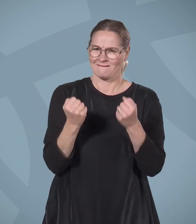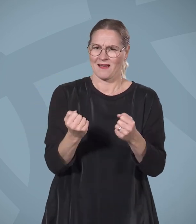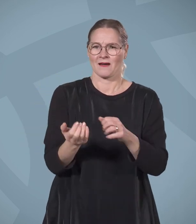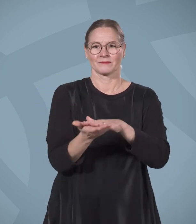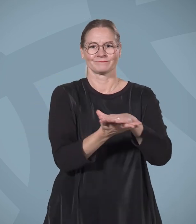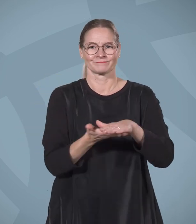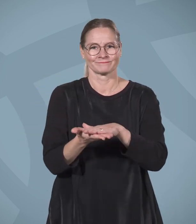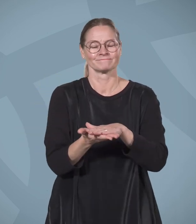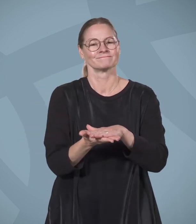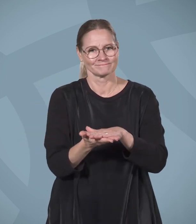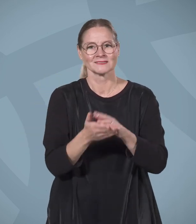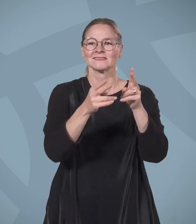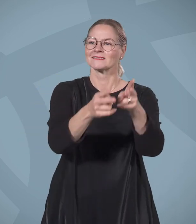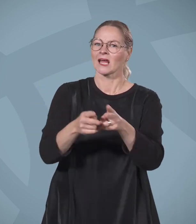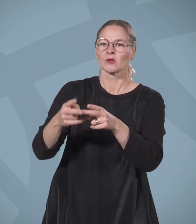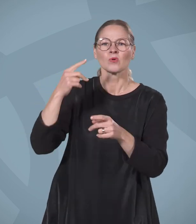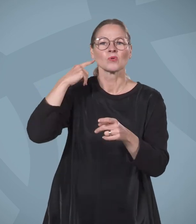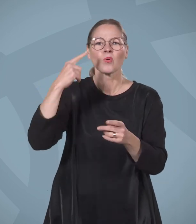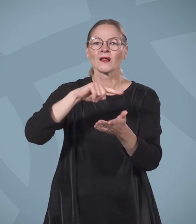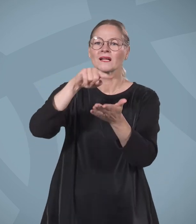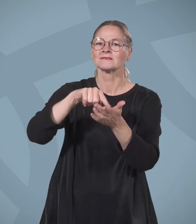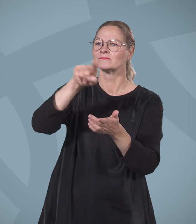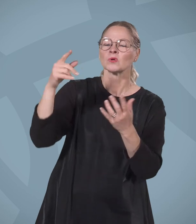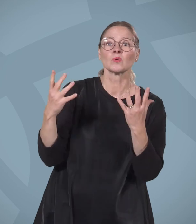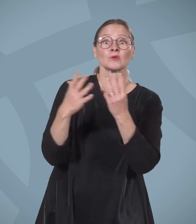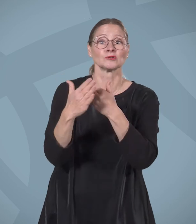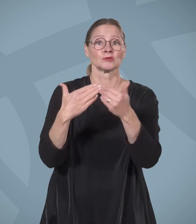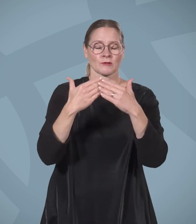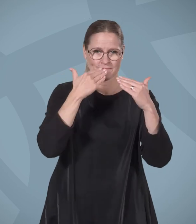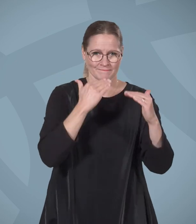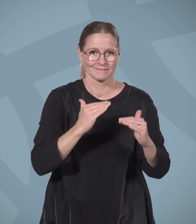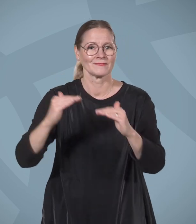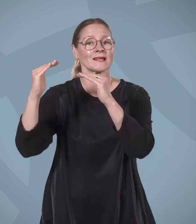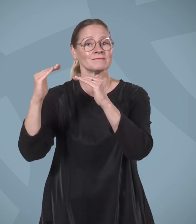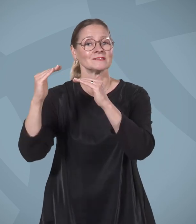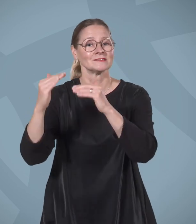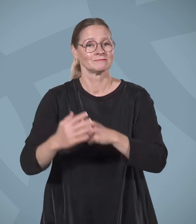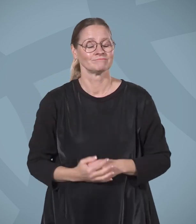ja antaa vahvan pohjan paremmalle yhteis- työlle sairaaloiden kuulokeskusten kanssa.